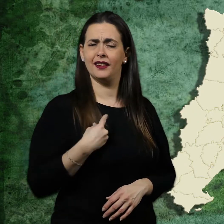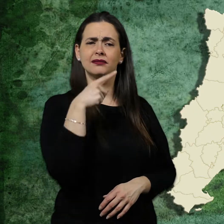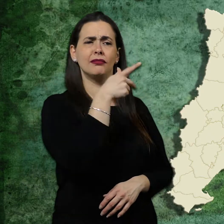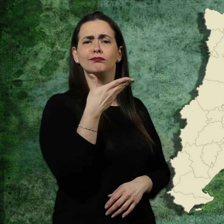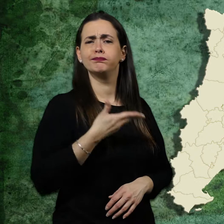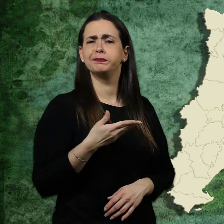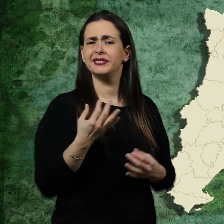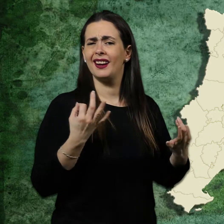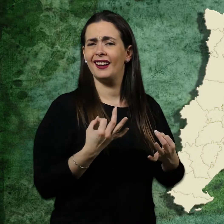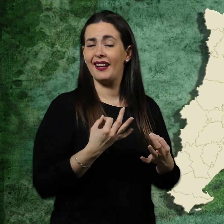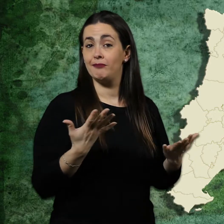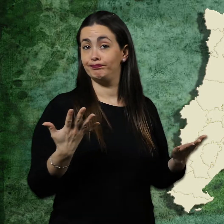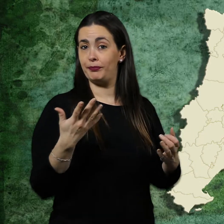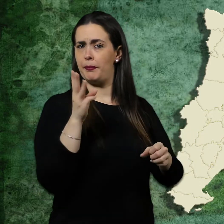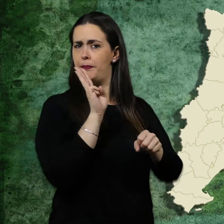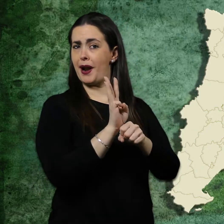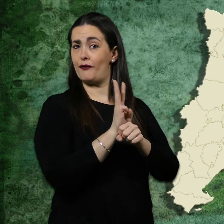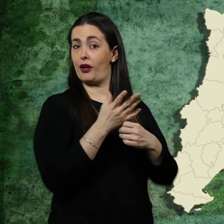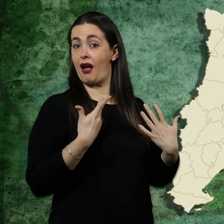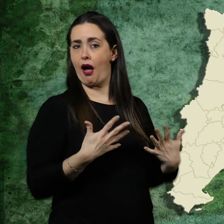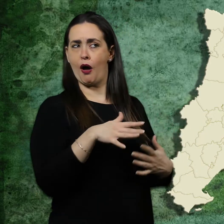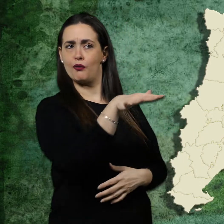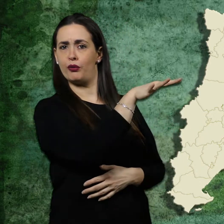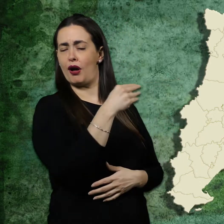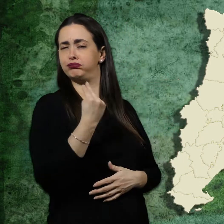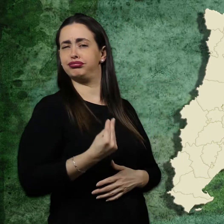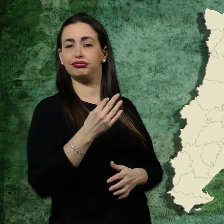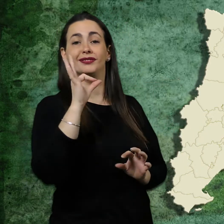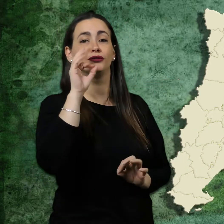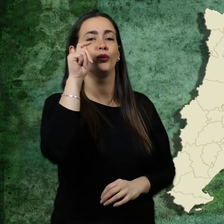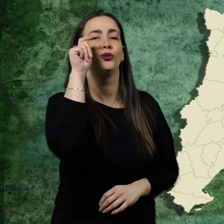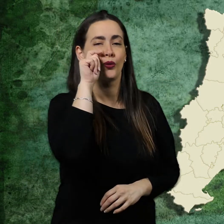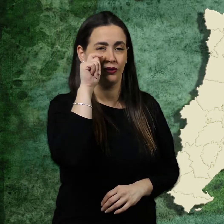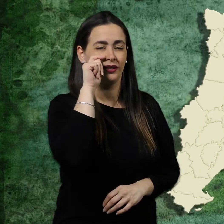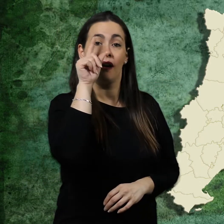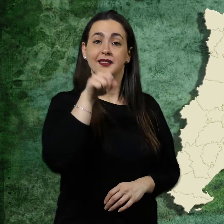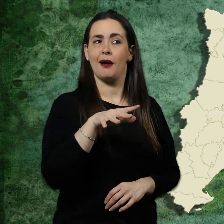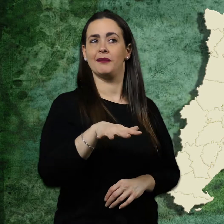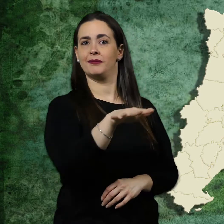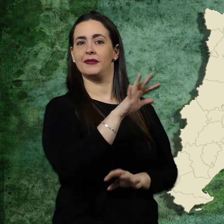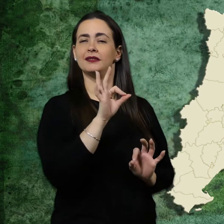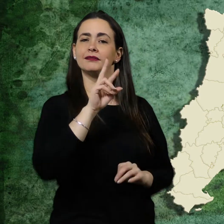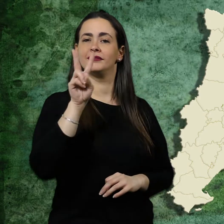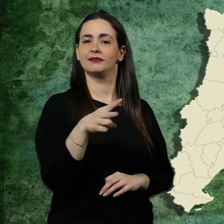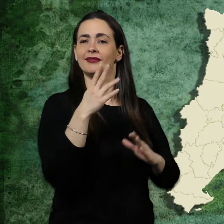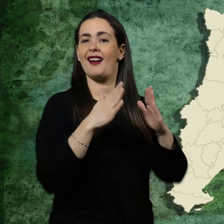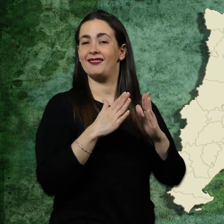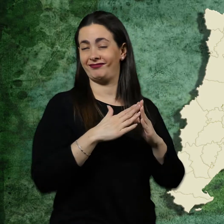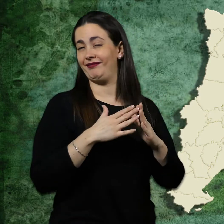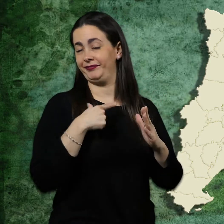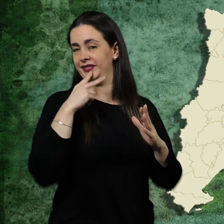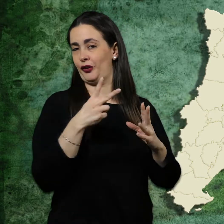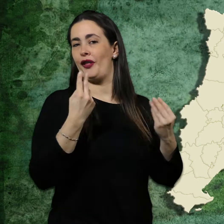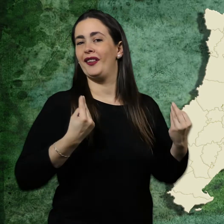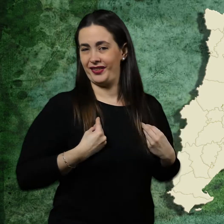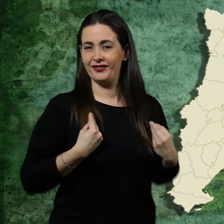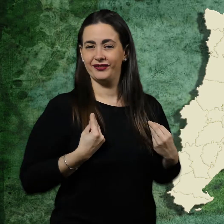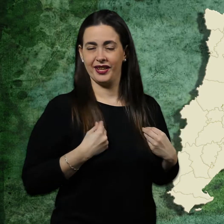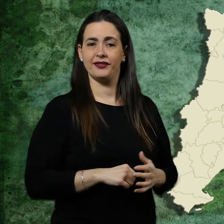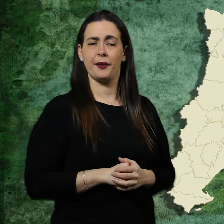Destacat: Convertit en una de les destinacions turístiques i de segones residències